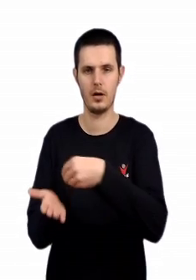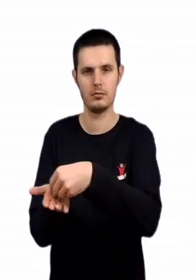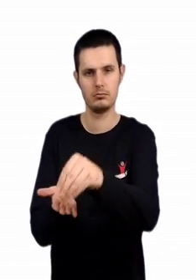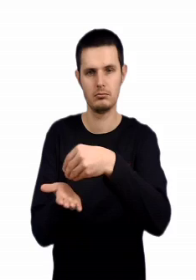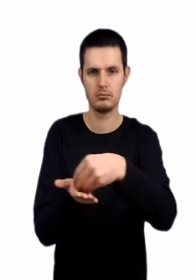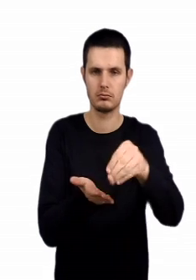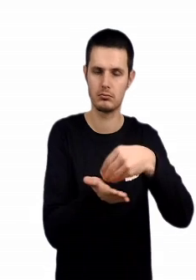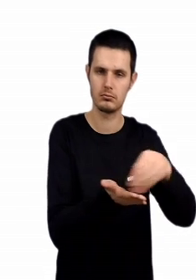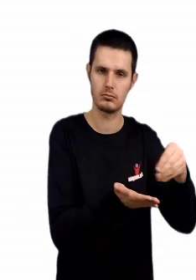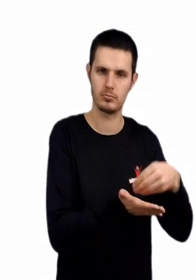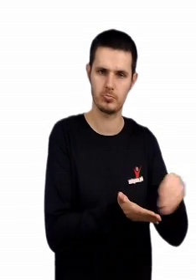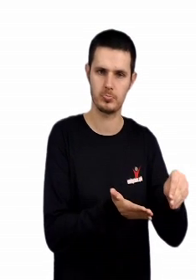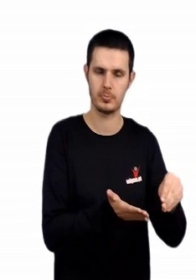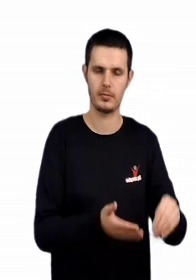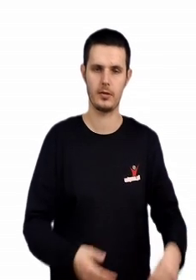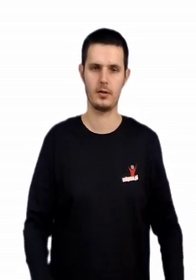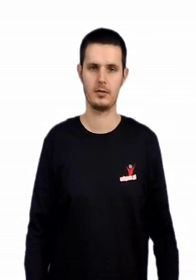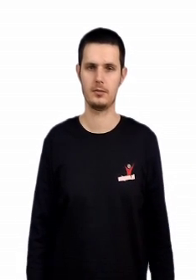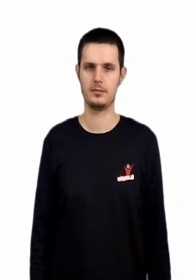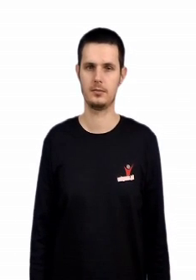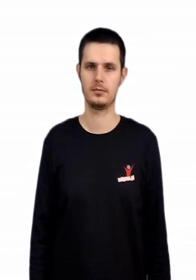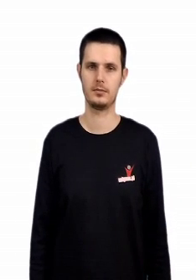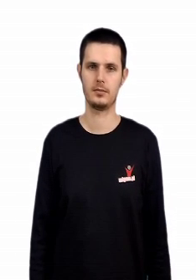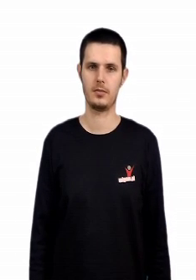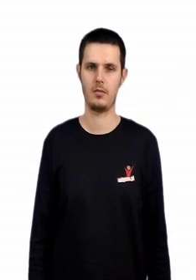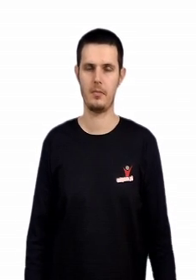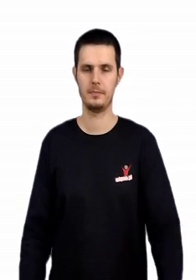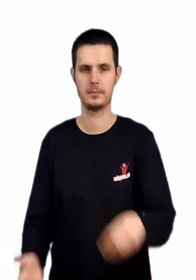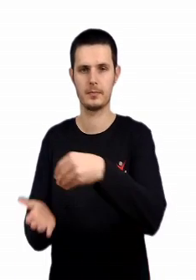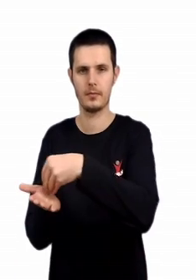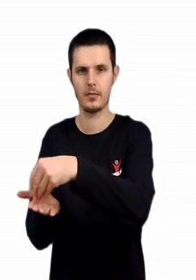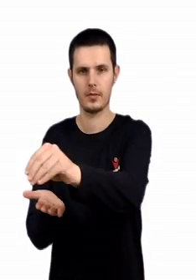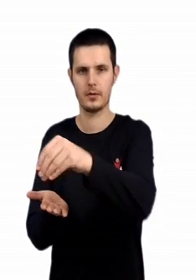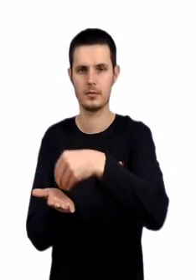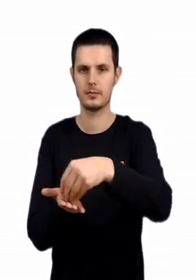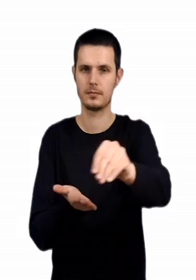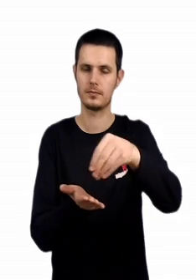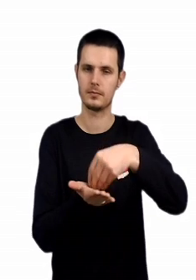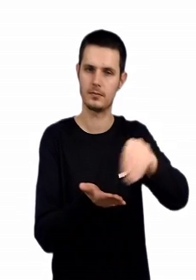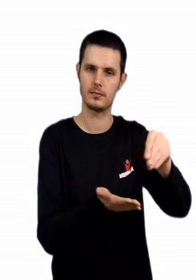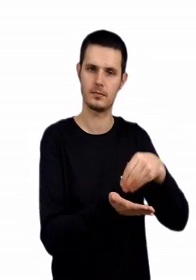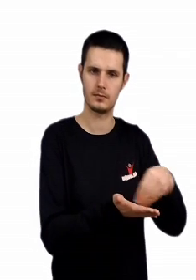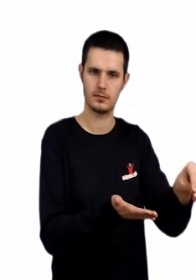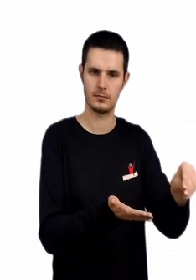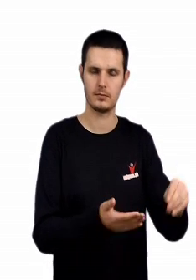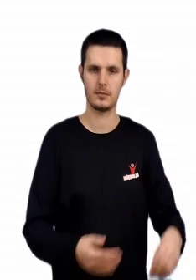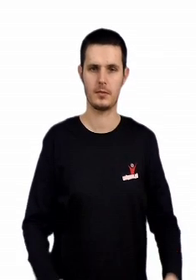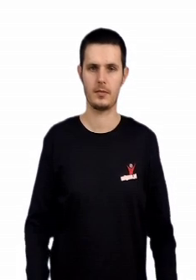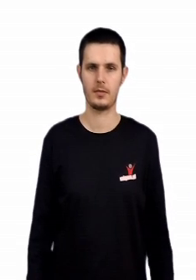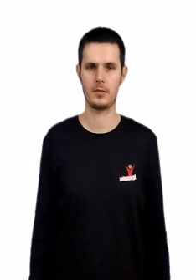ZAKUPY